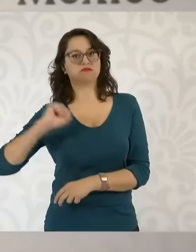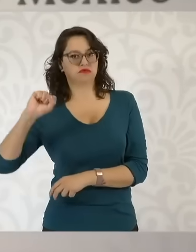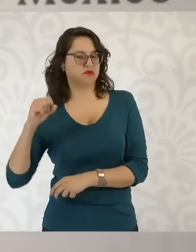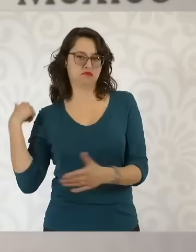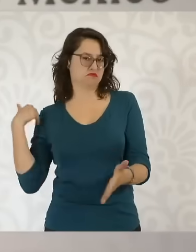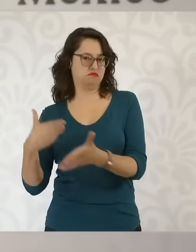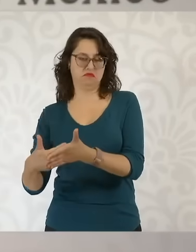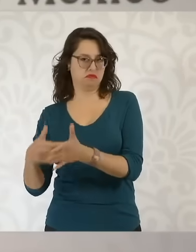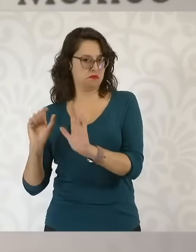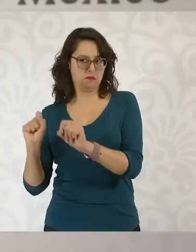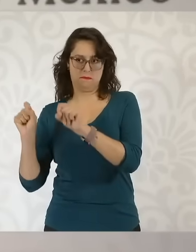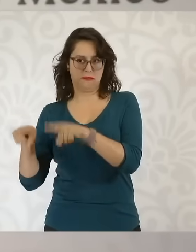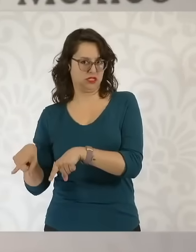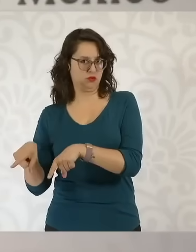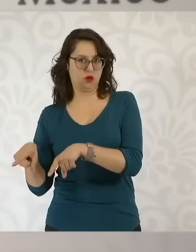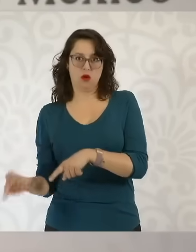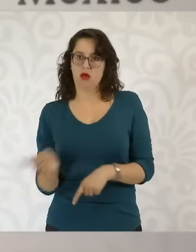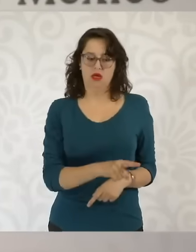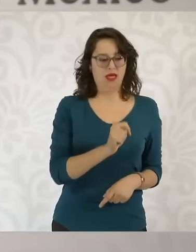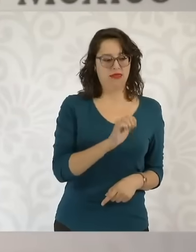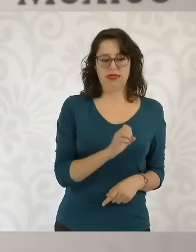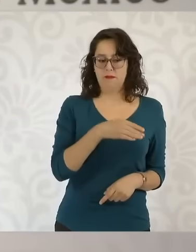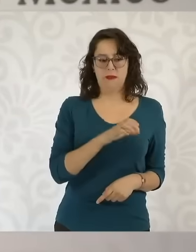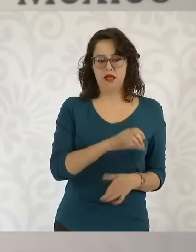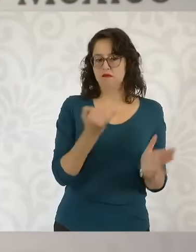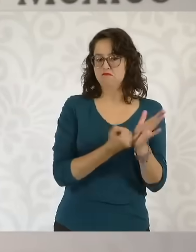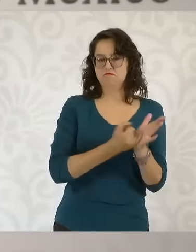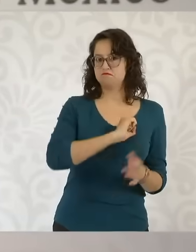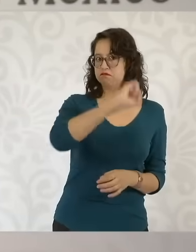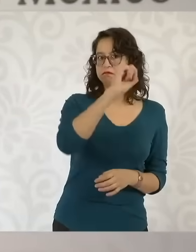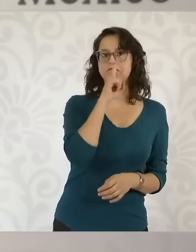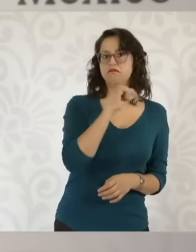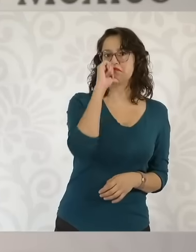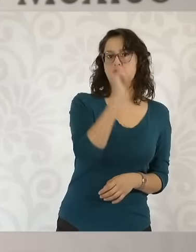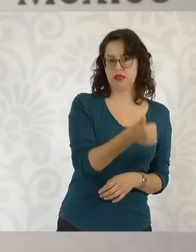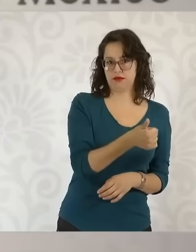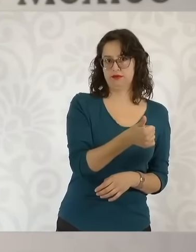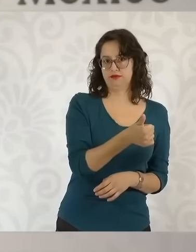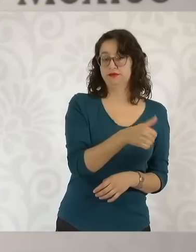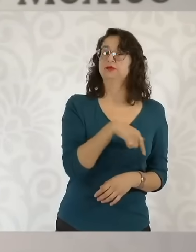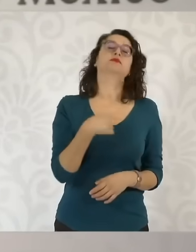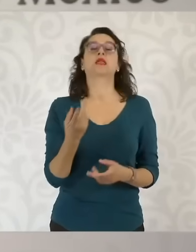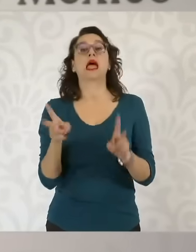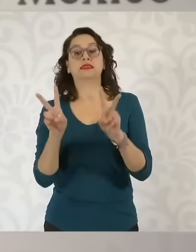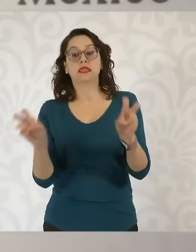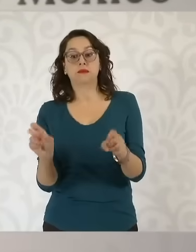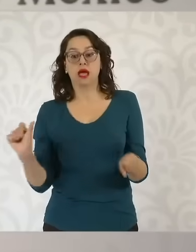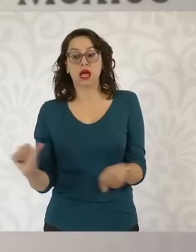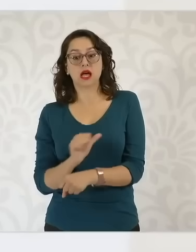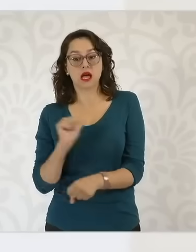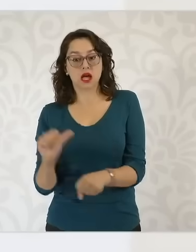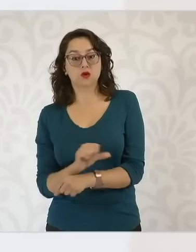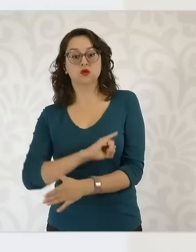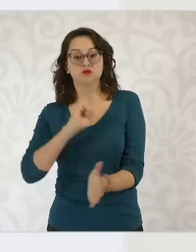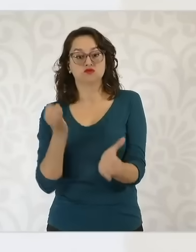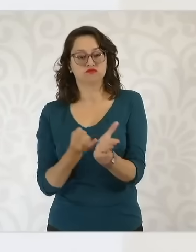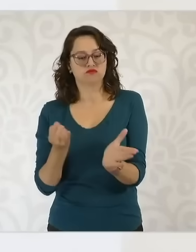eh la los aranceles para automotriz. Aunque como ustedes saben, hay un eh descuento para